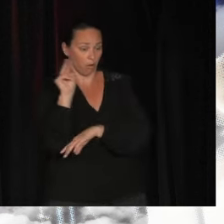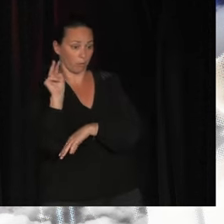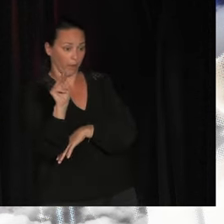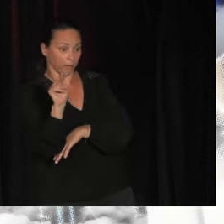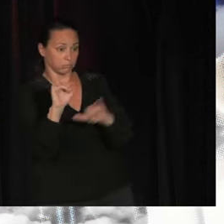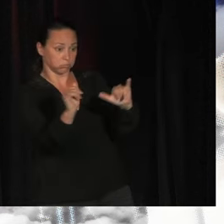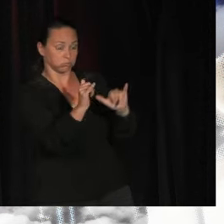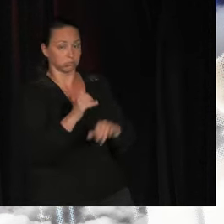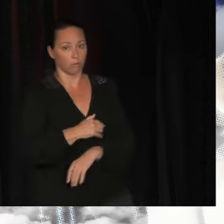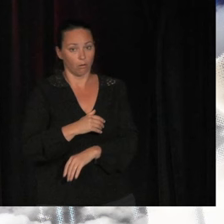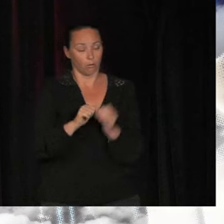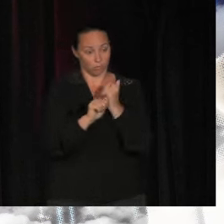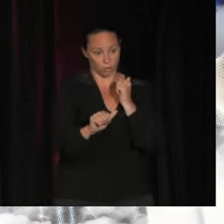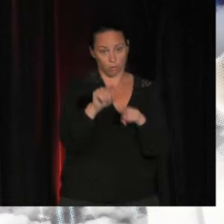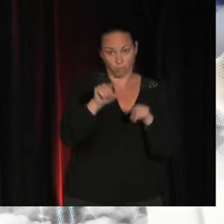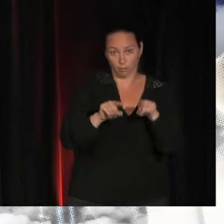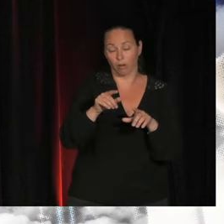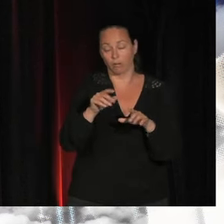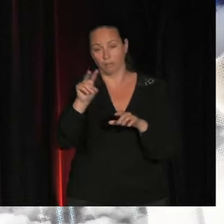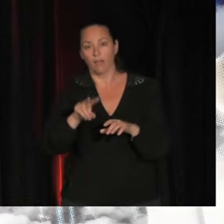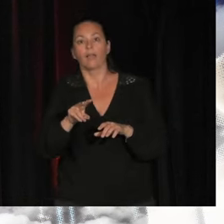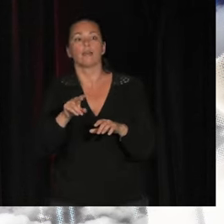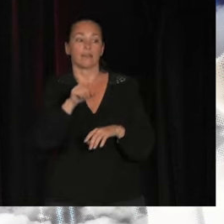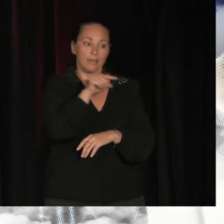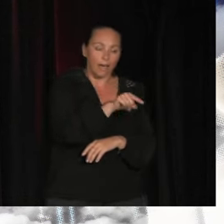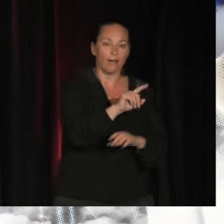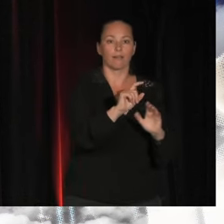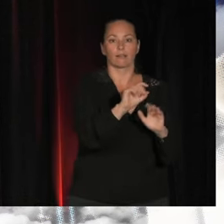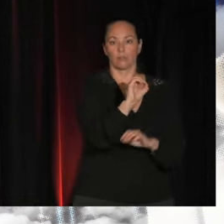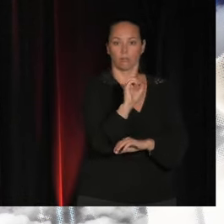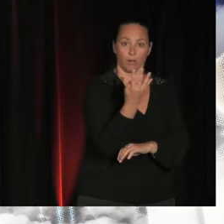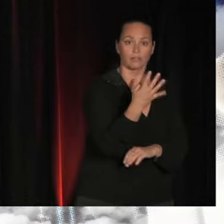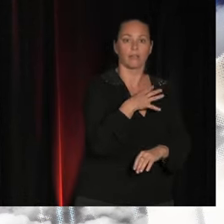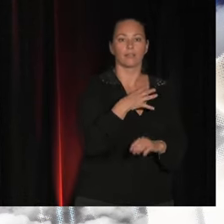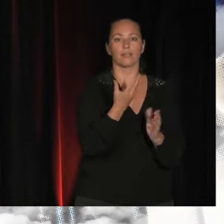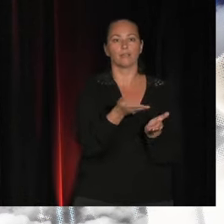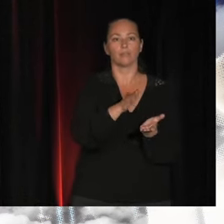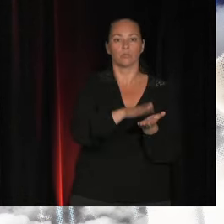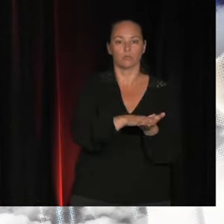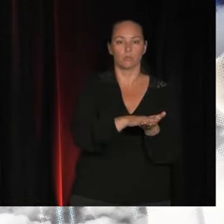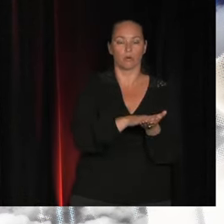Ça a été le cas dans StarCraft 2, on l'avait évoqué. Et là, dans Overwatch, il y avait une méta, à un moment, c'était double shield parce qu'il commençait à y avoir un certain